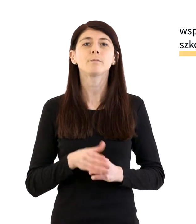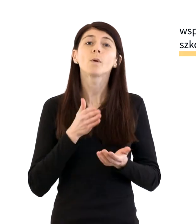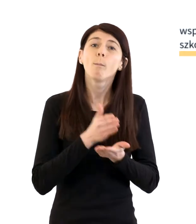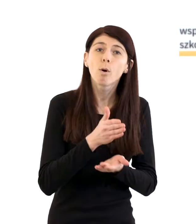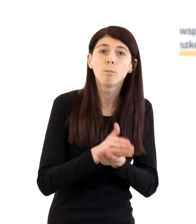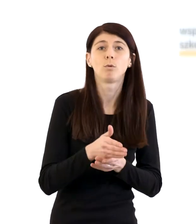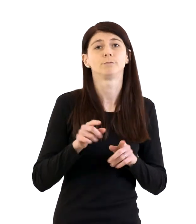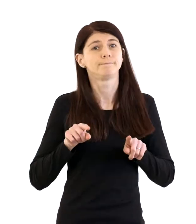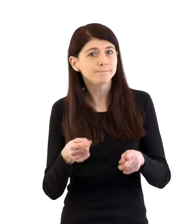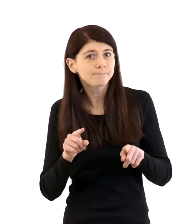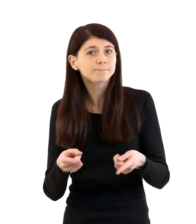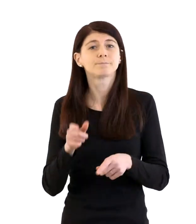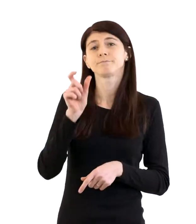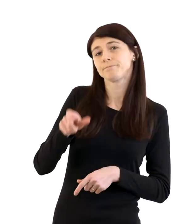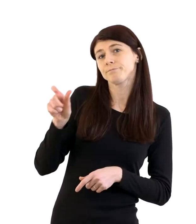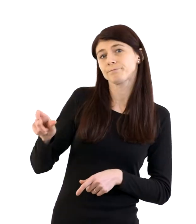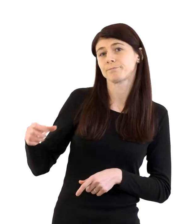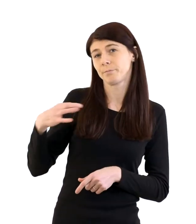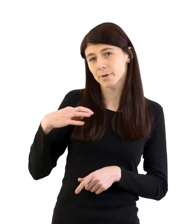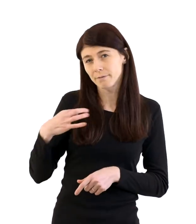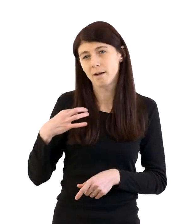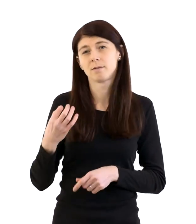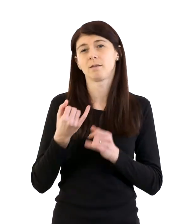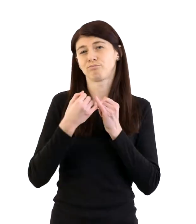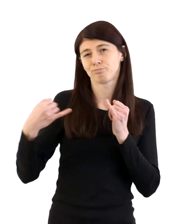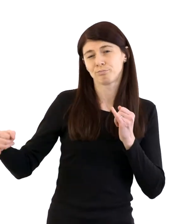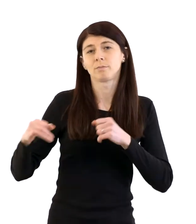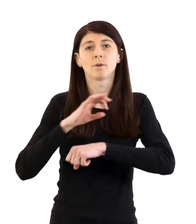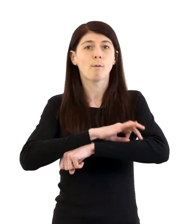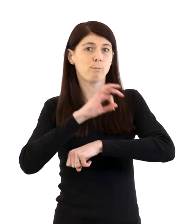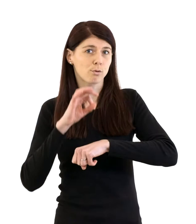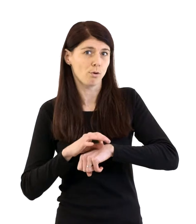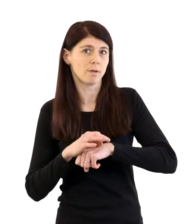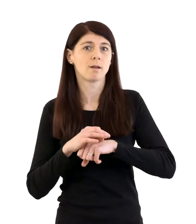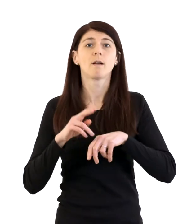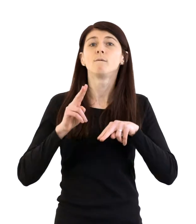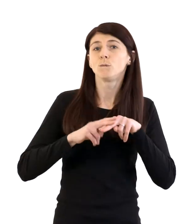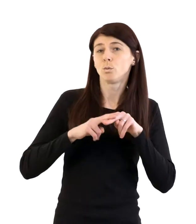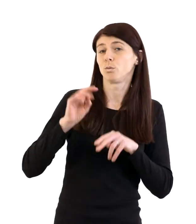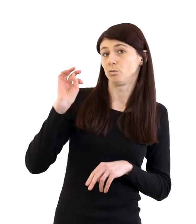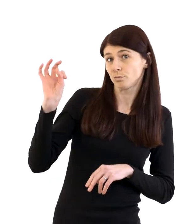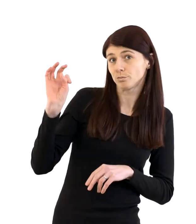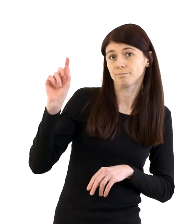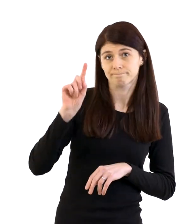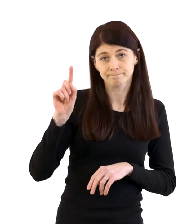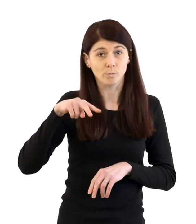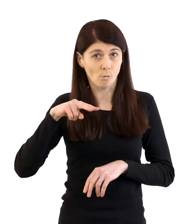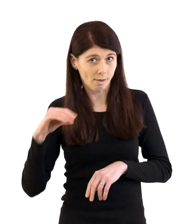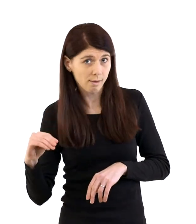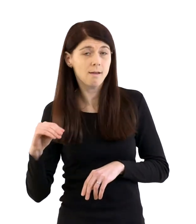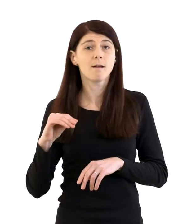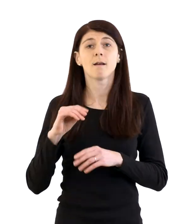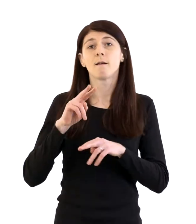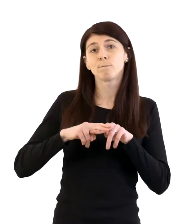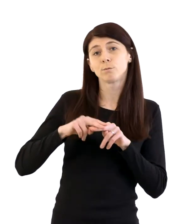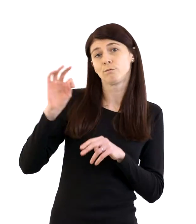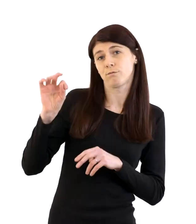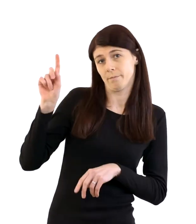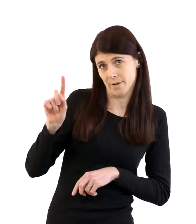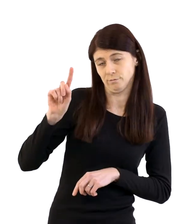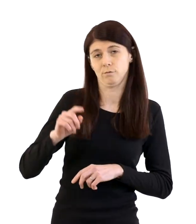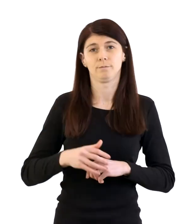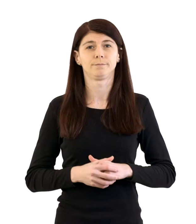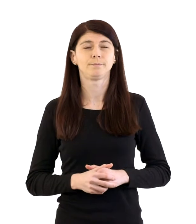Wsparcie szkoleniowo–doradcze jest udzielane organizacjom, osobom fizycznym i innym w wielu projektach realizowanych w ramach funduszy unijnych, funduszy krajowych.